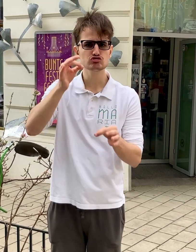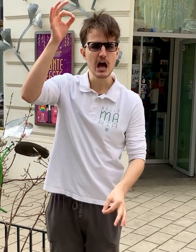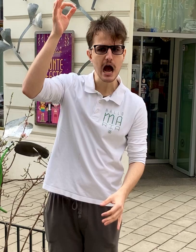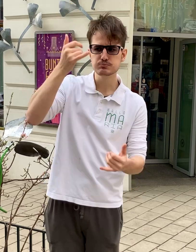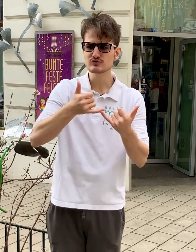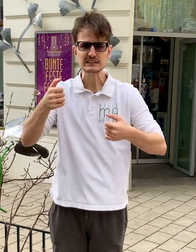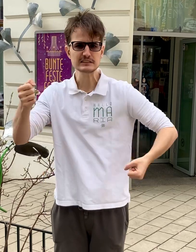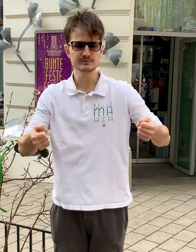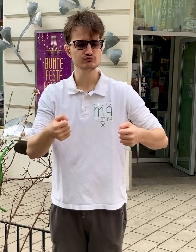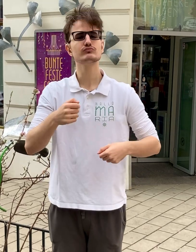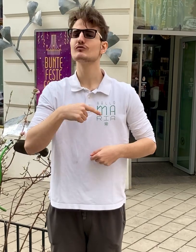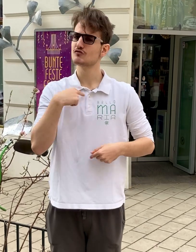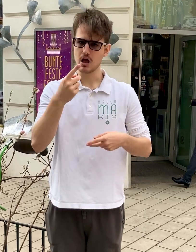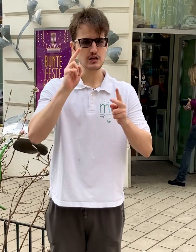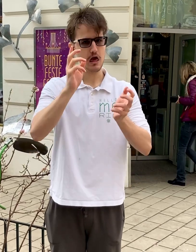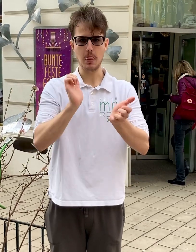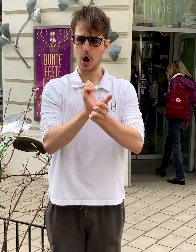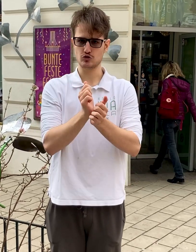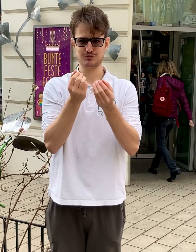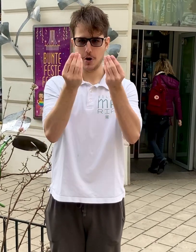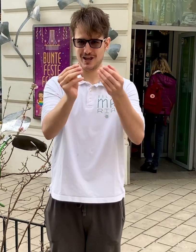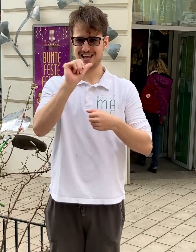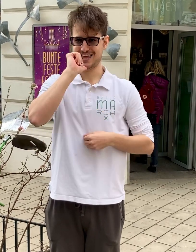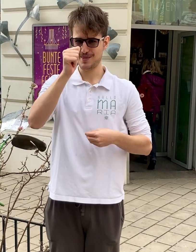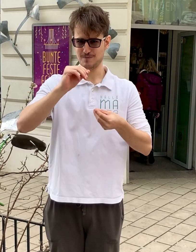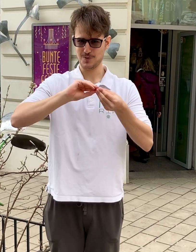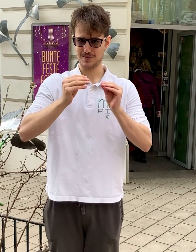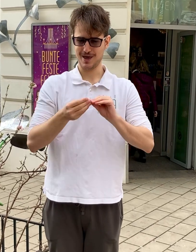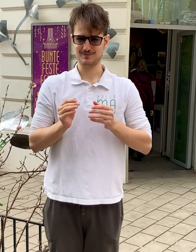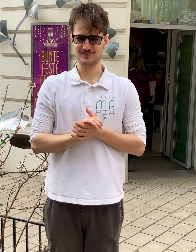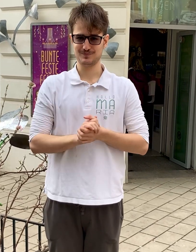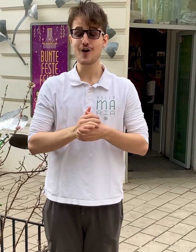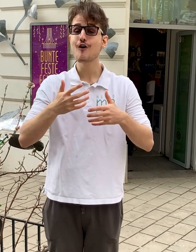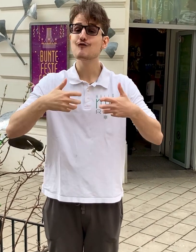stellen wir auch gerne Walking-Stöcke zur Verfügung.